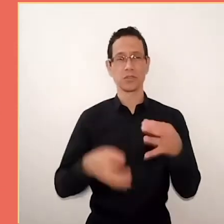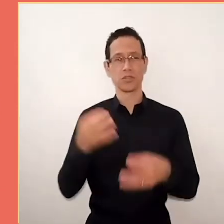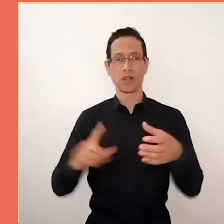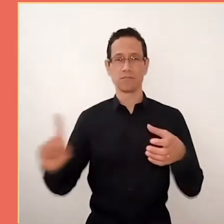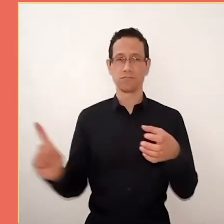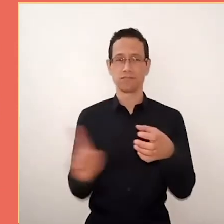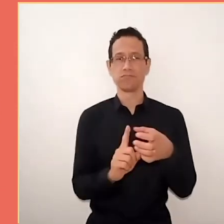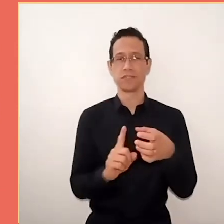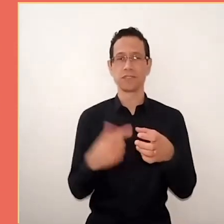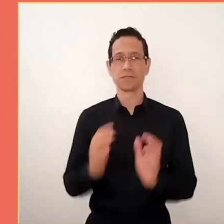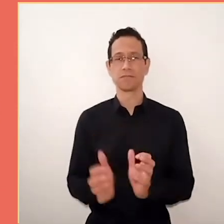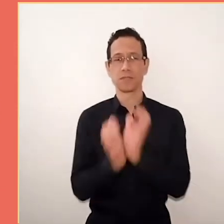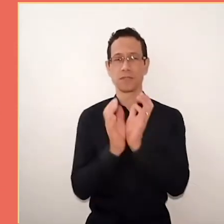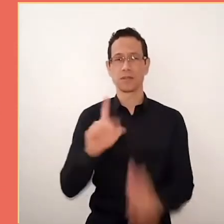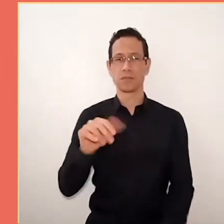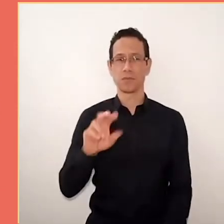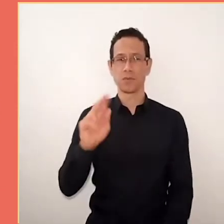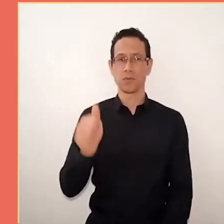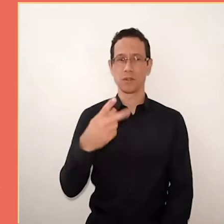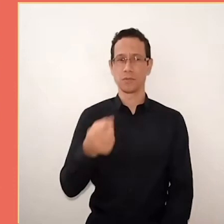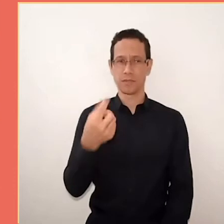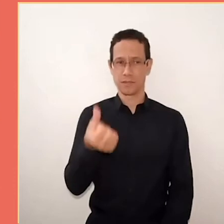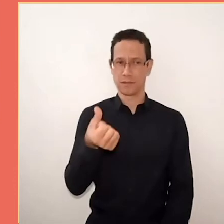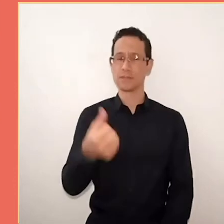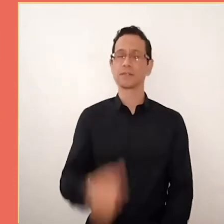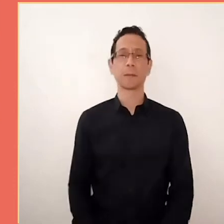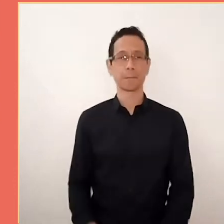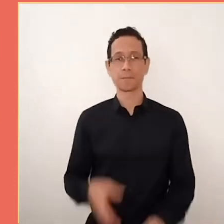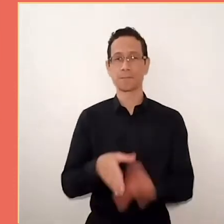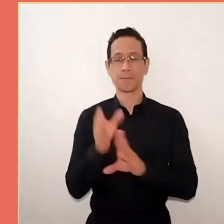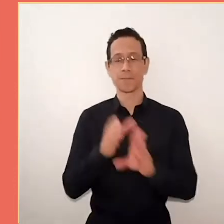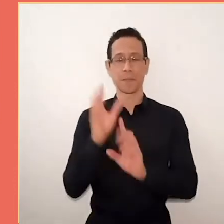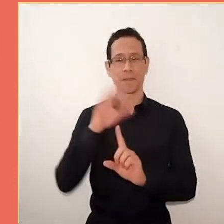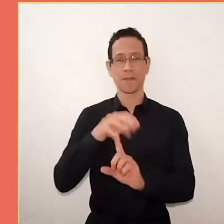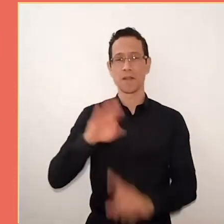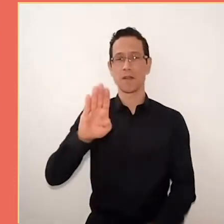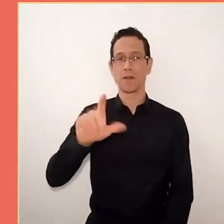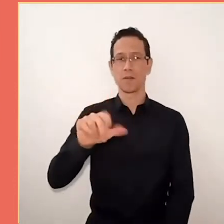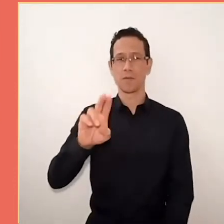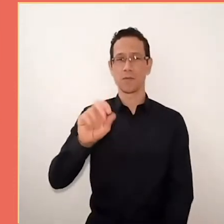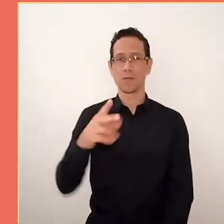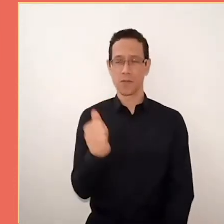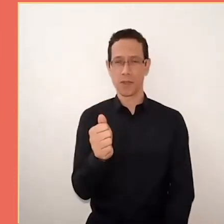e do Bologna Children 2016. Consultora da Feira de Bolonha da América Latina desde 2018.